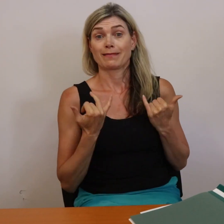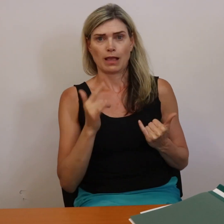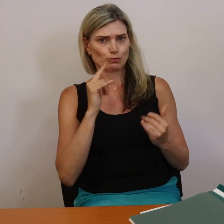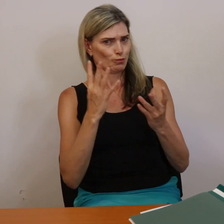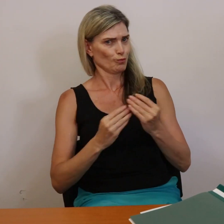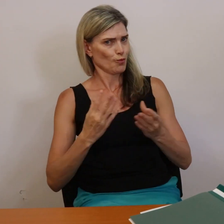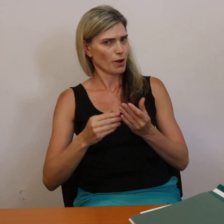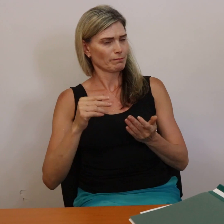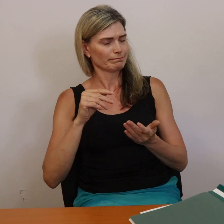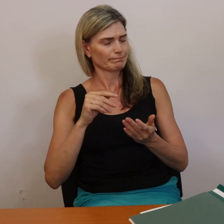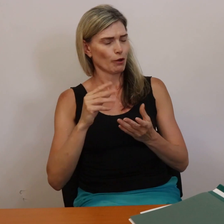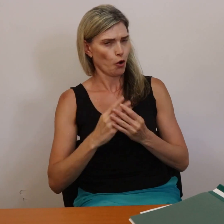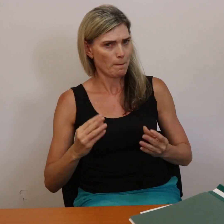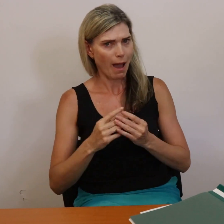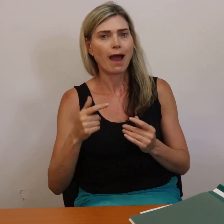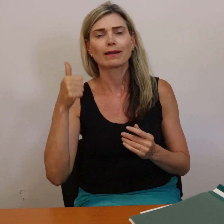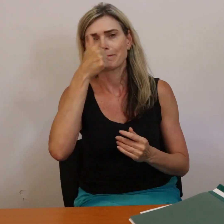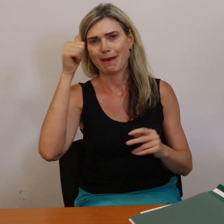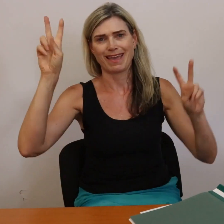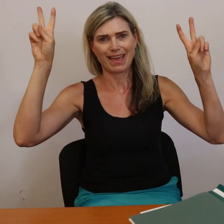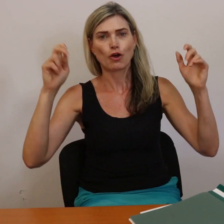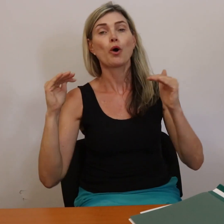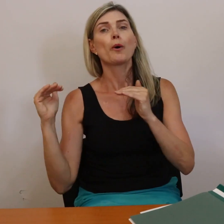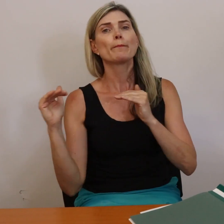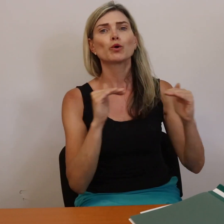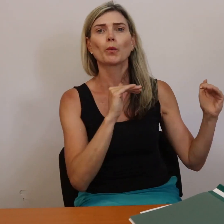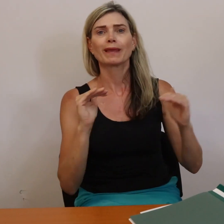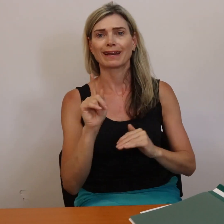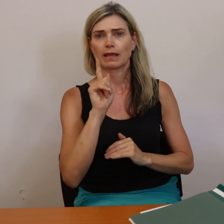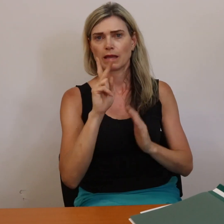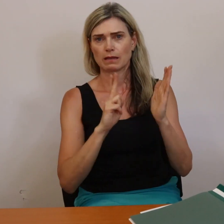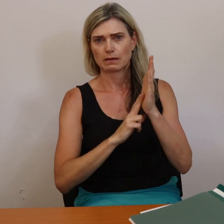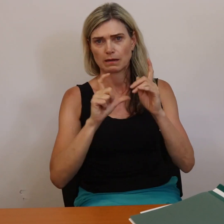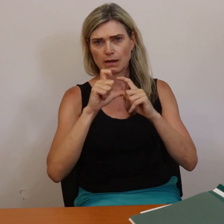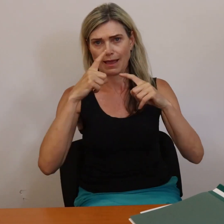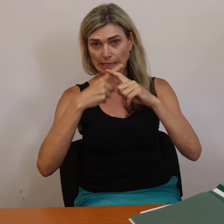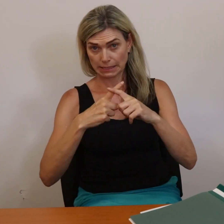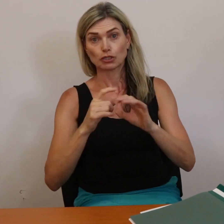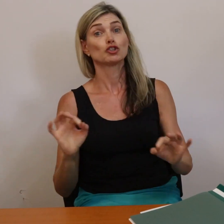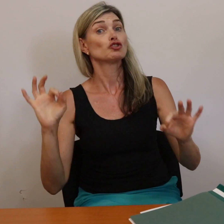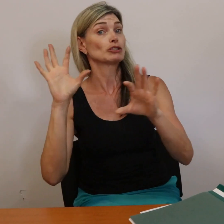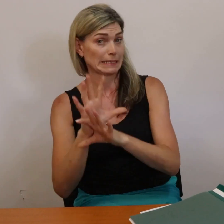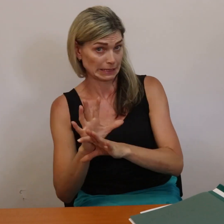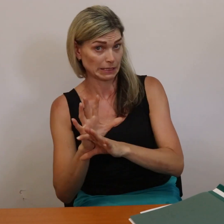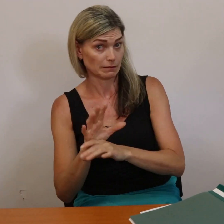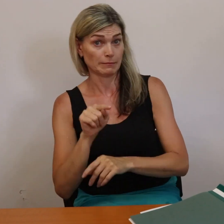Jeho román s názvem Průměrný index štěstí